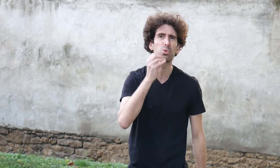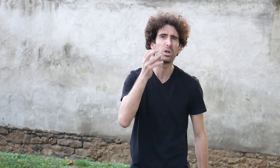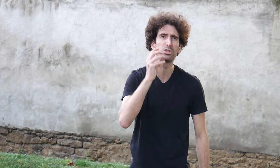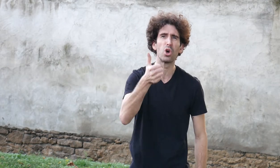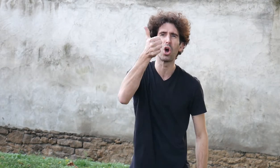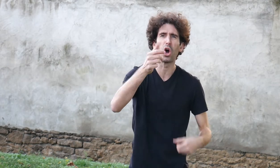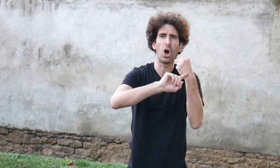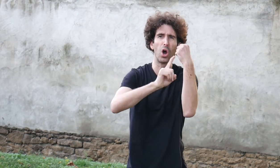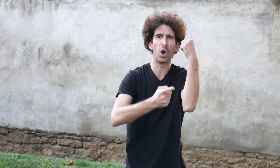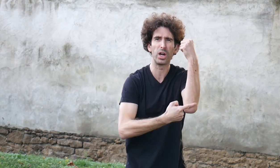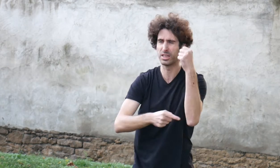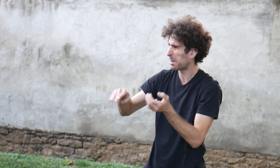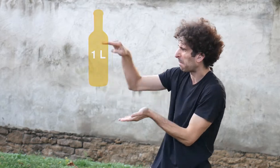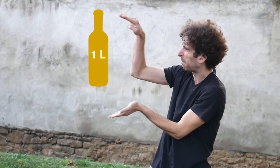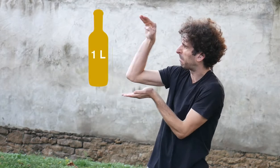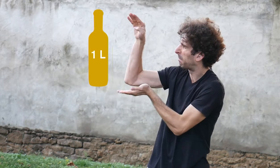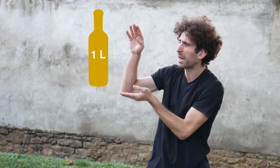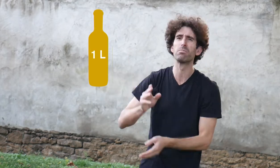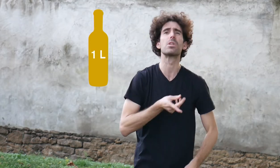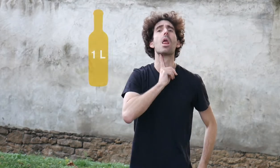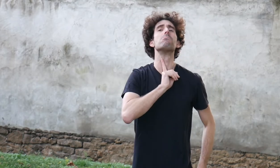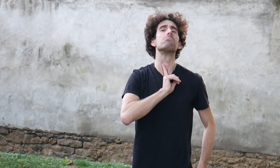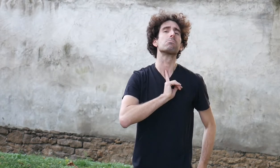Tous les jours, nous avalons 1 litre de morve.